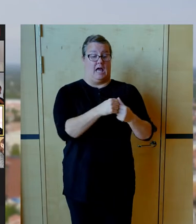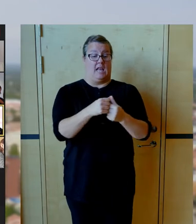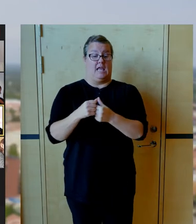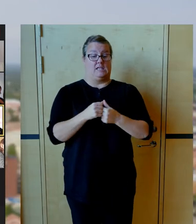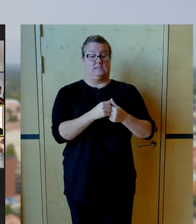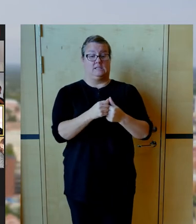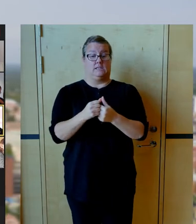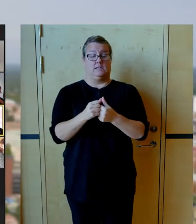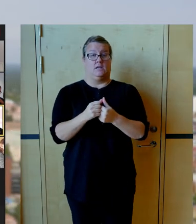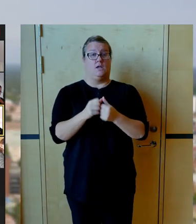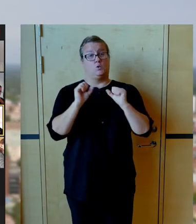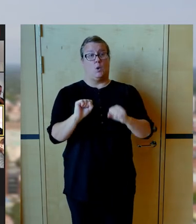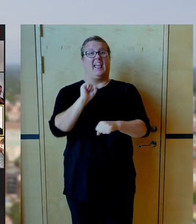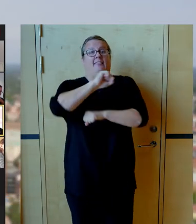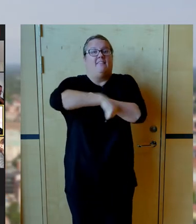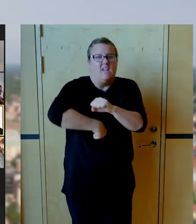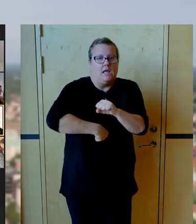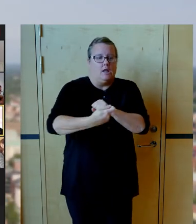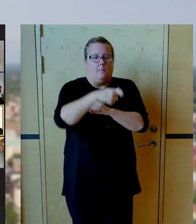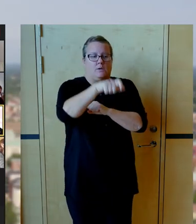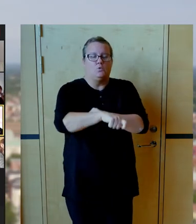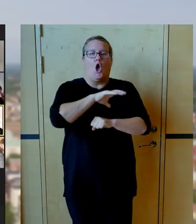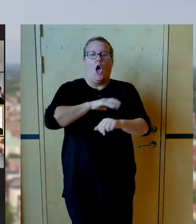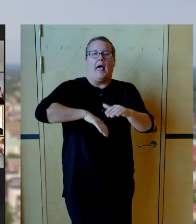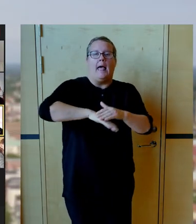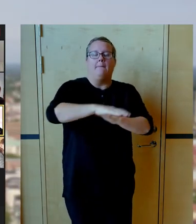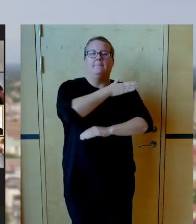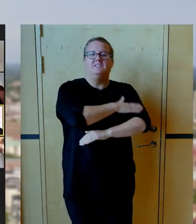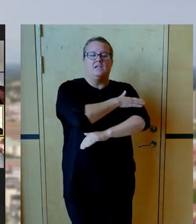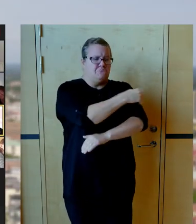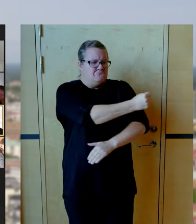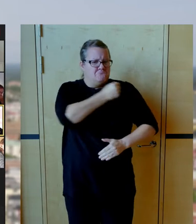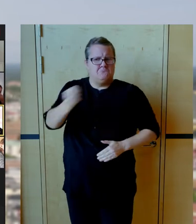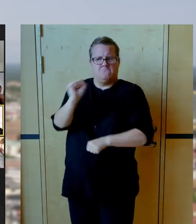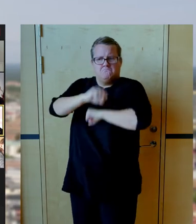Personen som vill ha hemtjänst Boende Och det är ju inte aktuellt